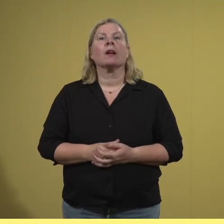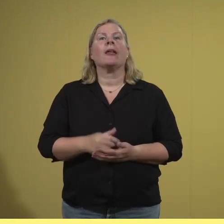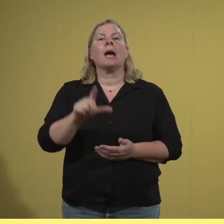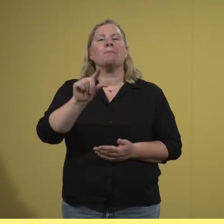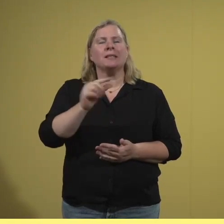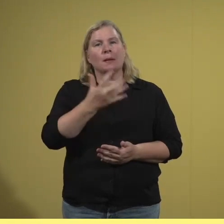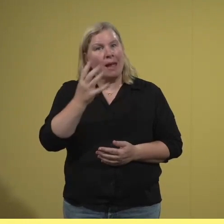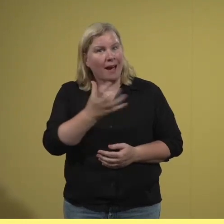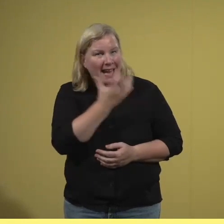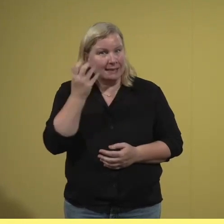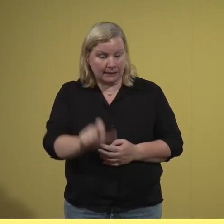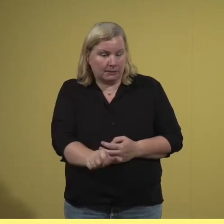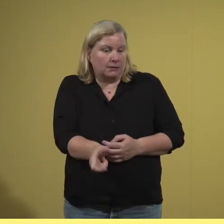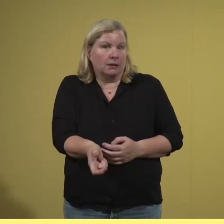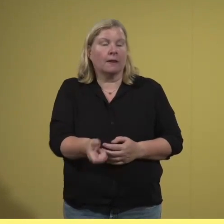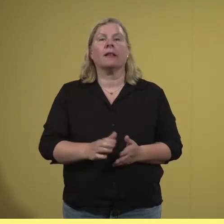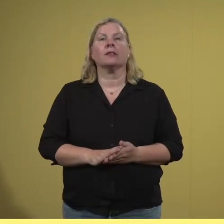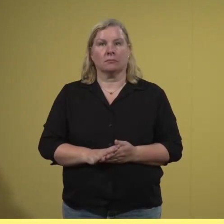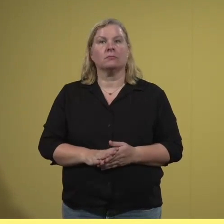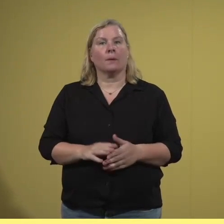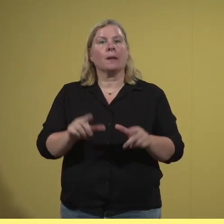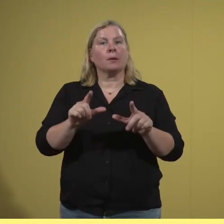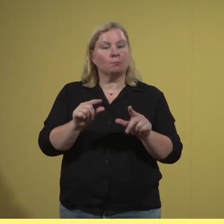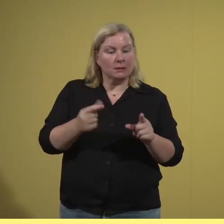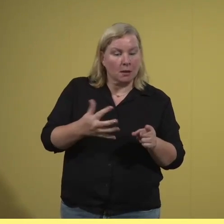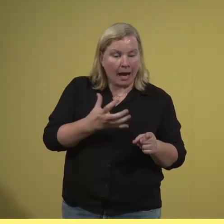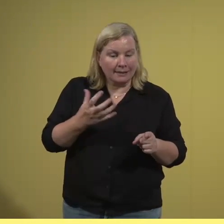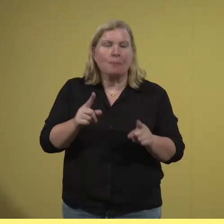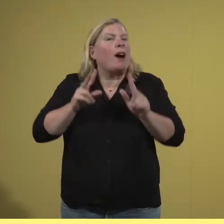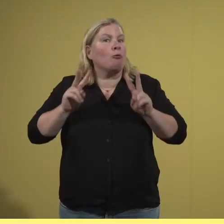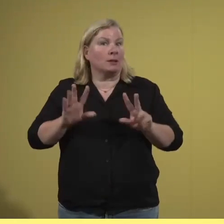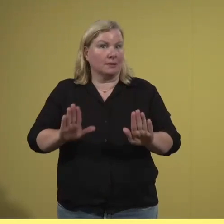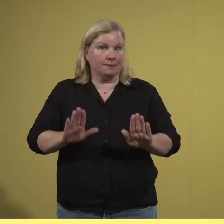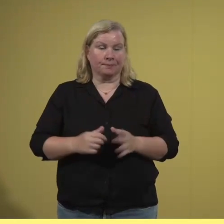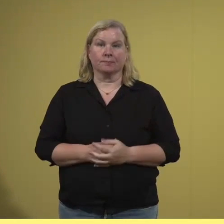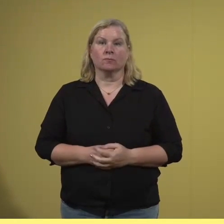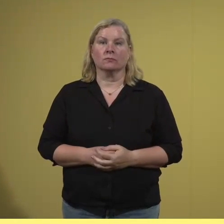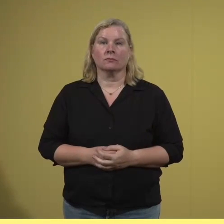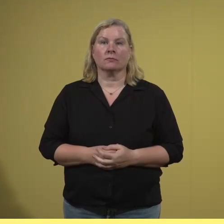Gehe noch mal ein bisschen mit der Hitze hoch, dass der so leicht karamellisiert. Aber da muss man, wie gesagt, aufpassen.